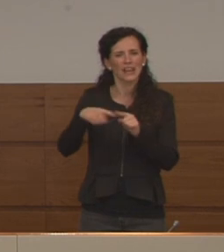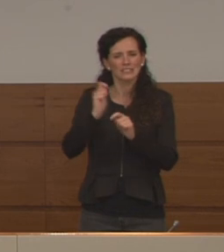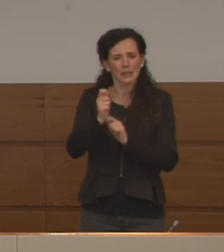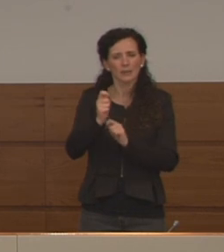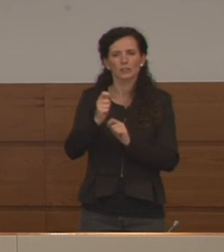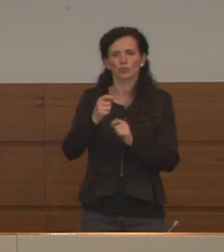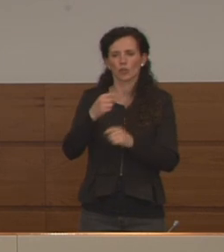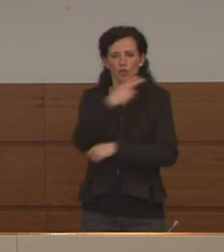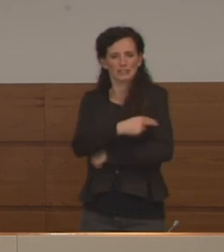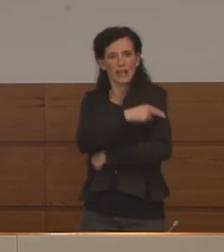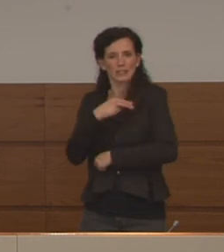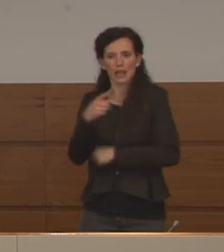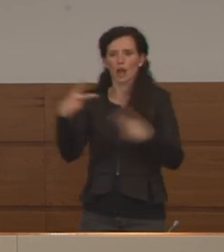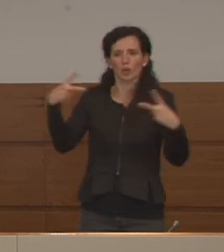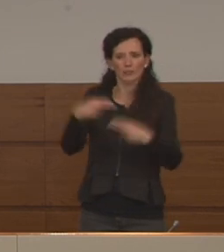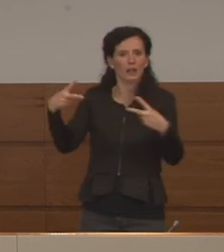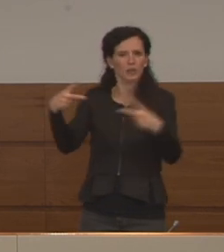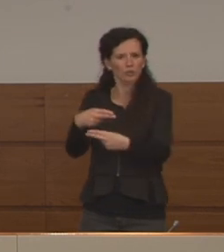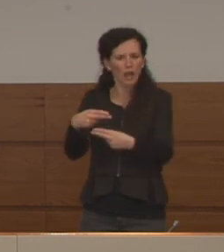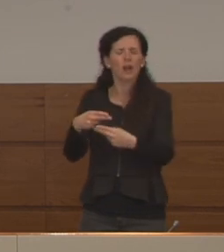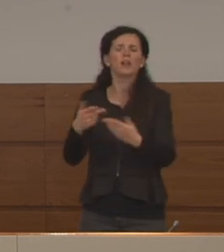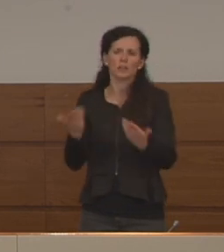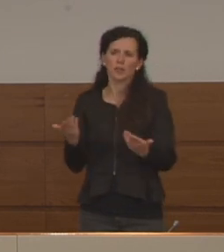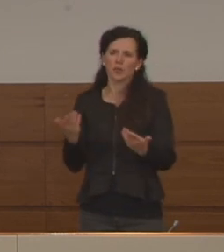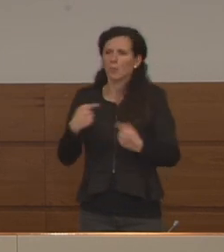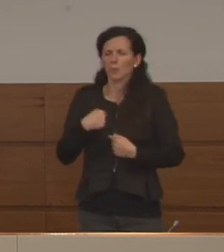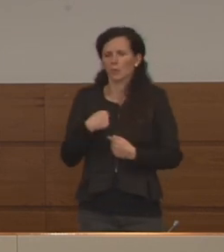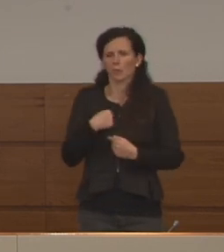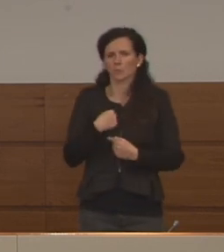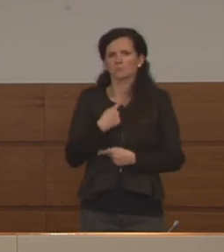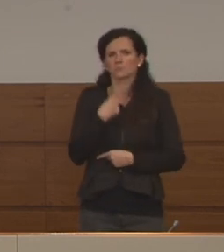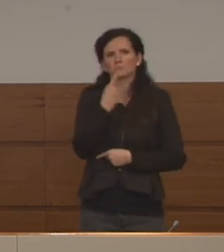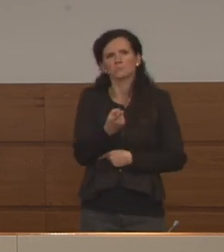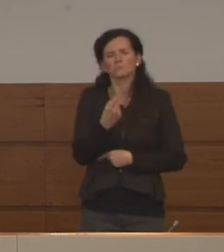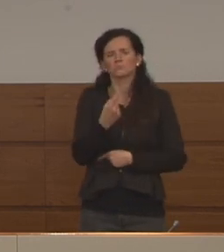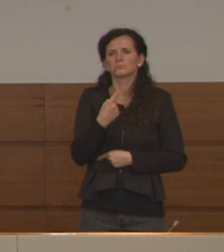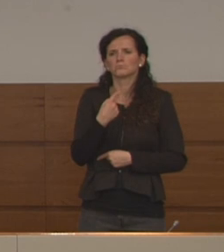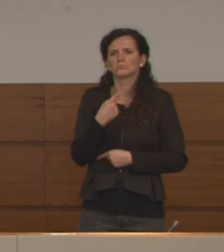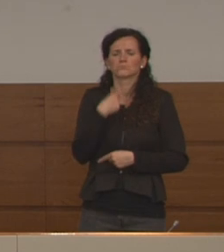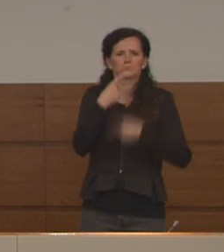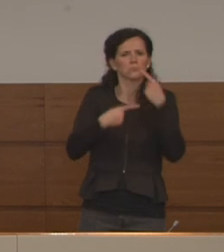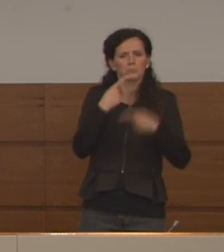Io non contesto i tagli, perché in alcune situazioni l'ottimizzazione delle